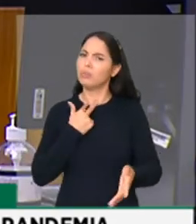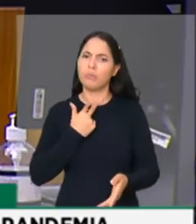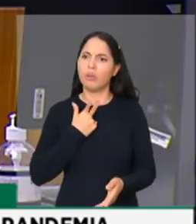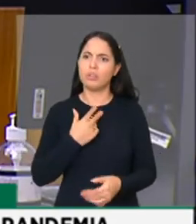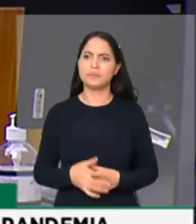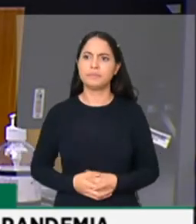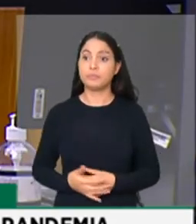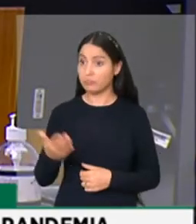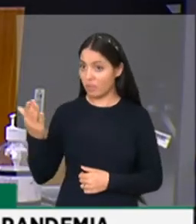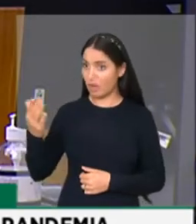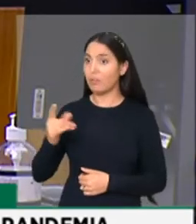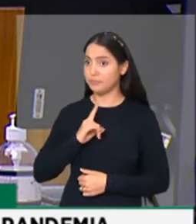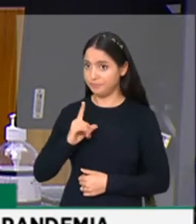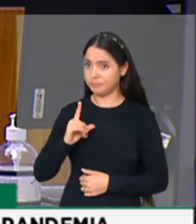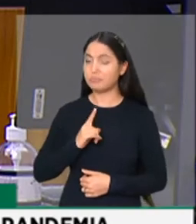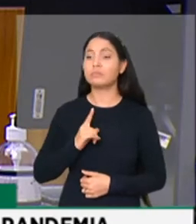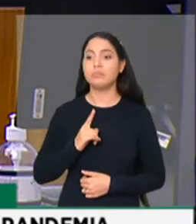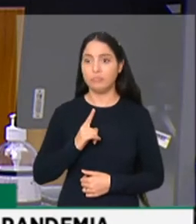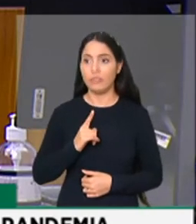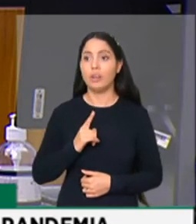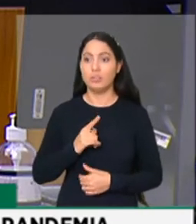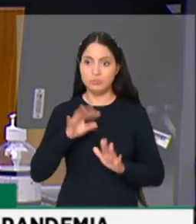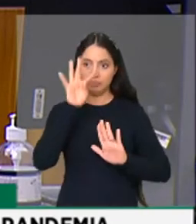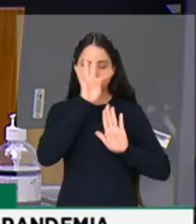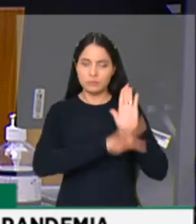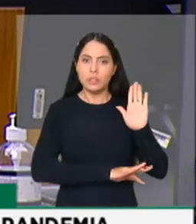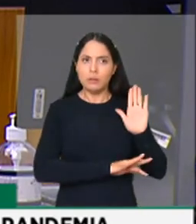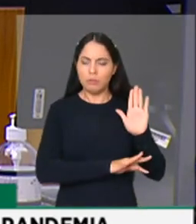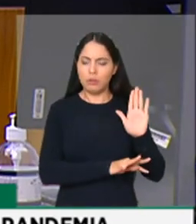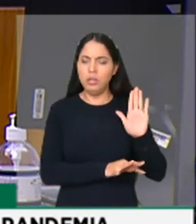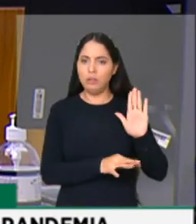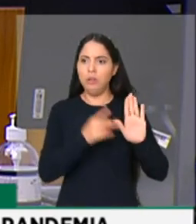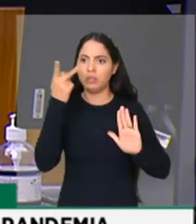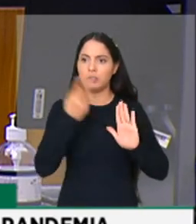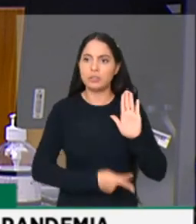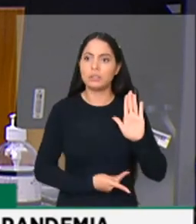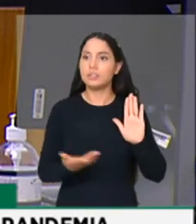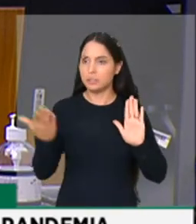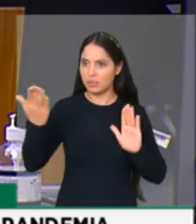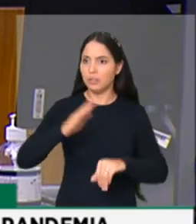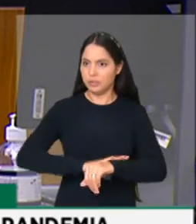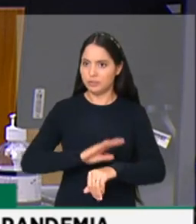V.EXA., CONCEDO O TEMPO DE LIDERANÇA DA OPOSIÇÃO. AO DEPUTADO ANDRÉ FIGUEIREDO E